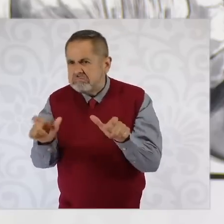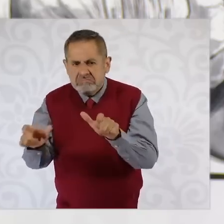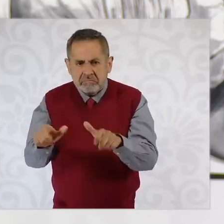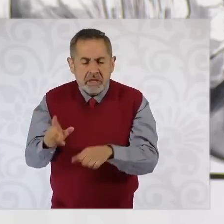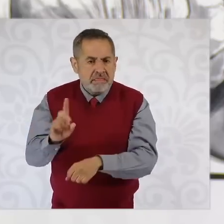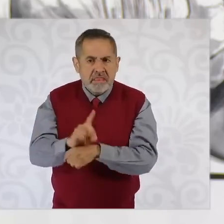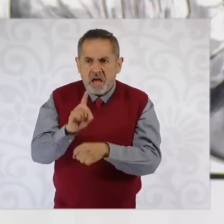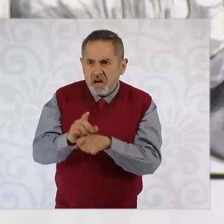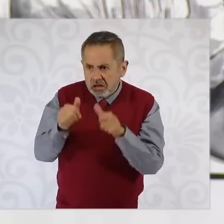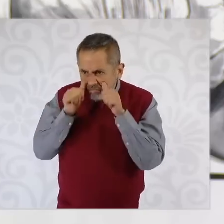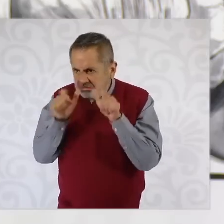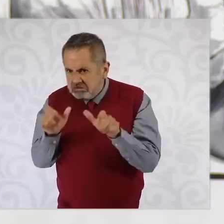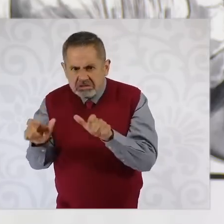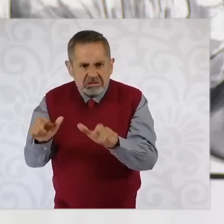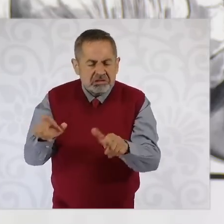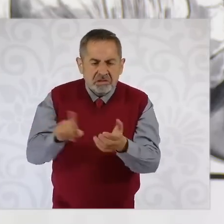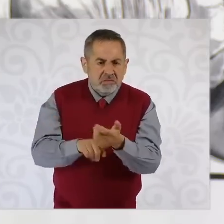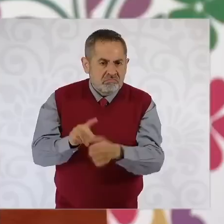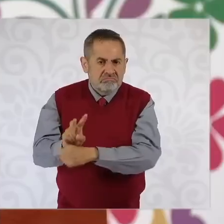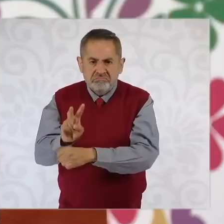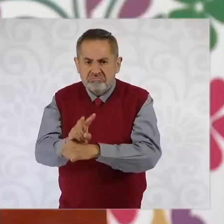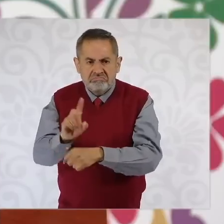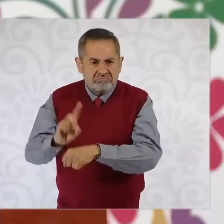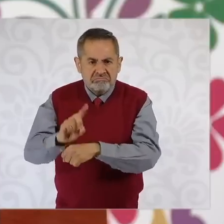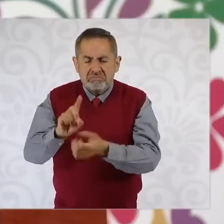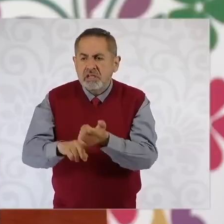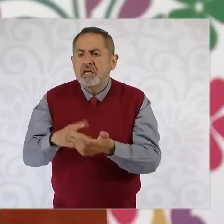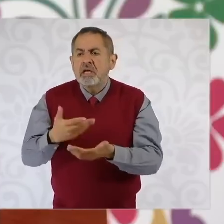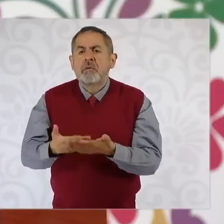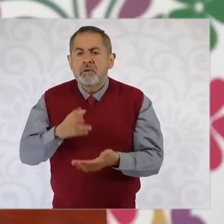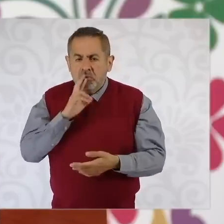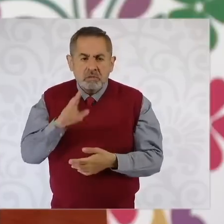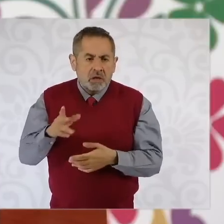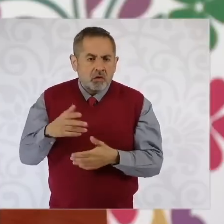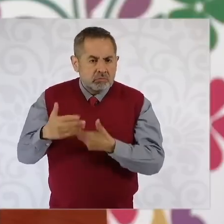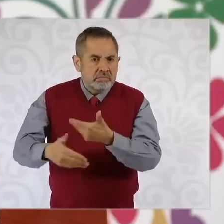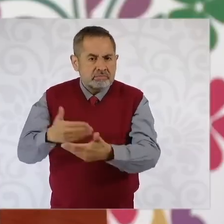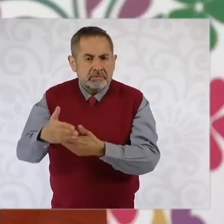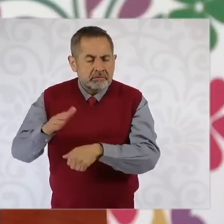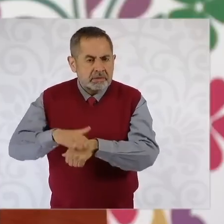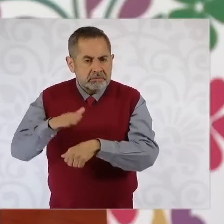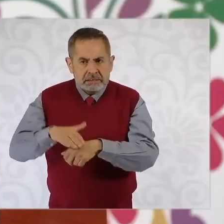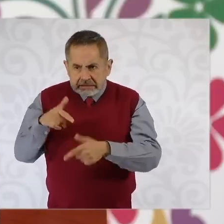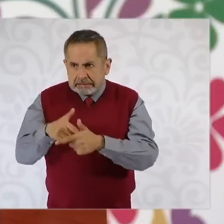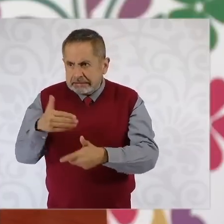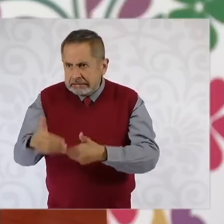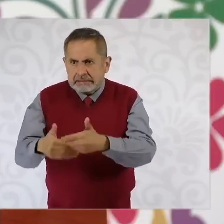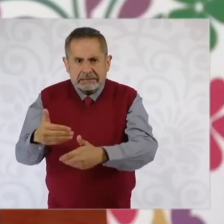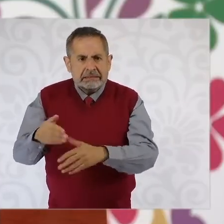este estamos revisando los resultados y avanzando avanzando y el secretario de